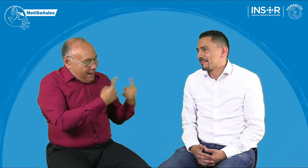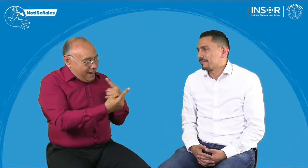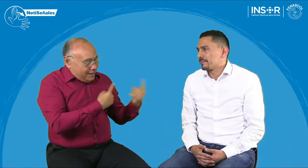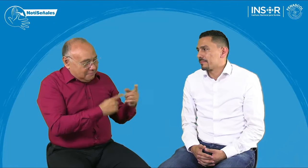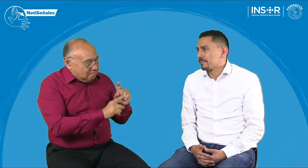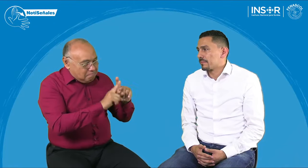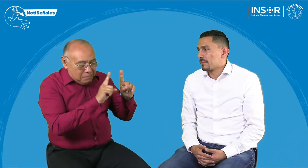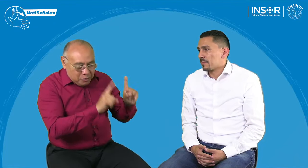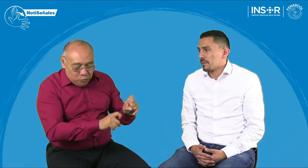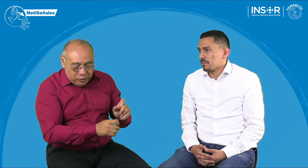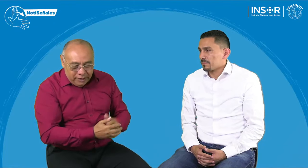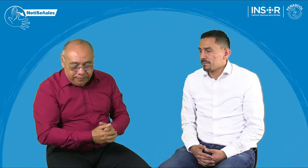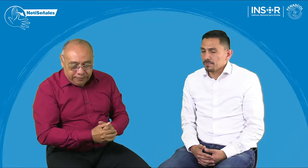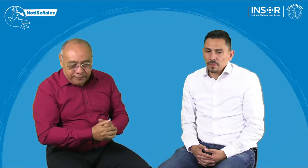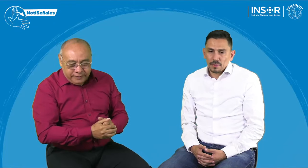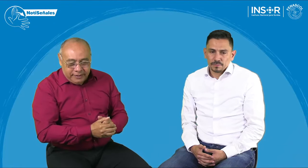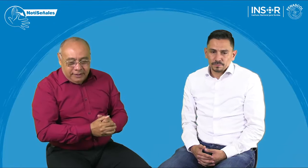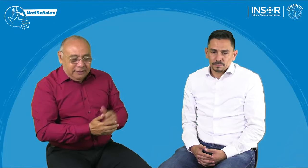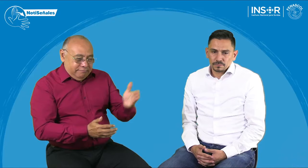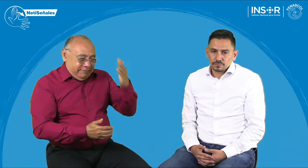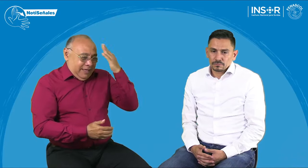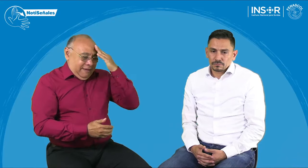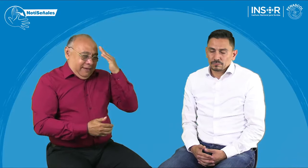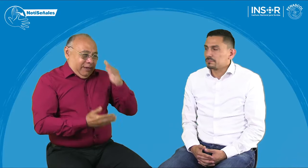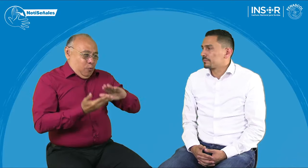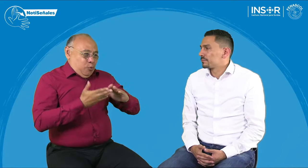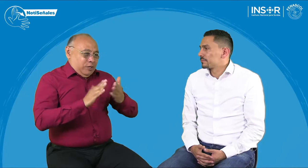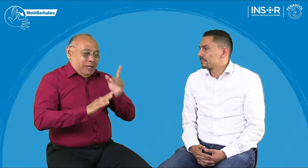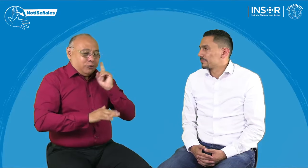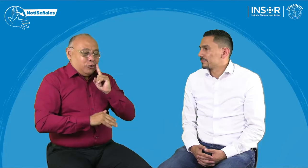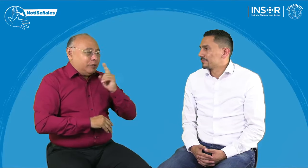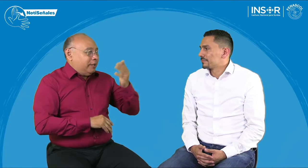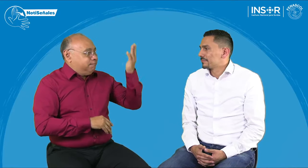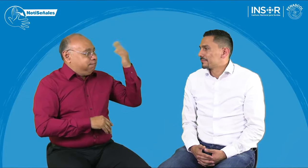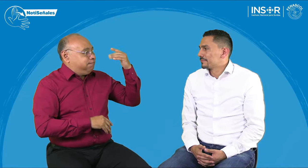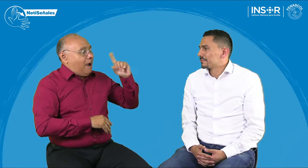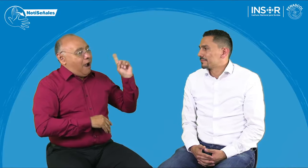bueno muchas gracias, quisiera